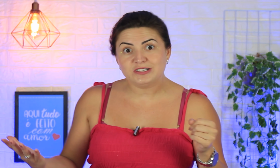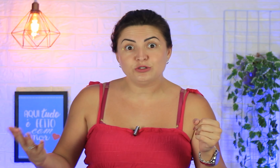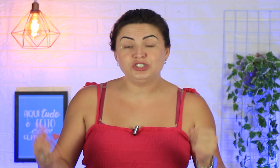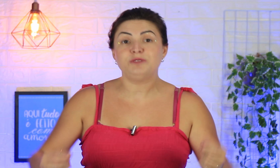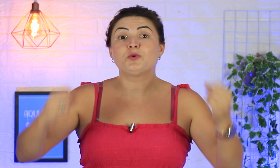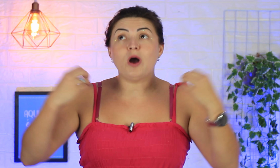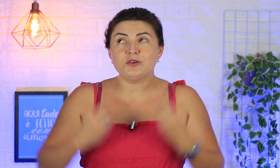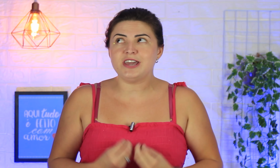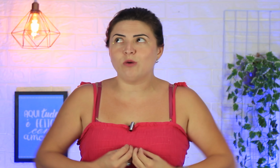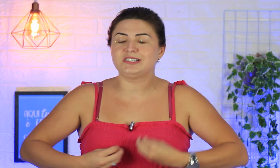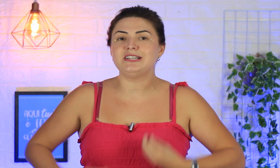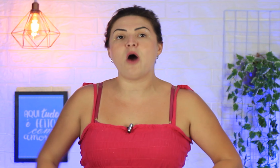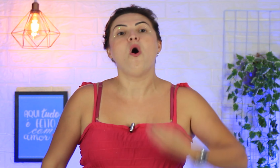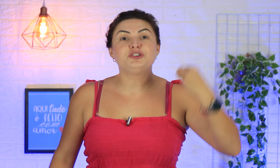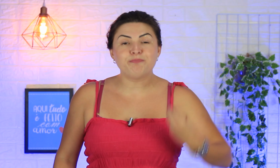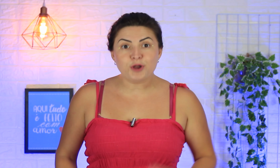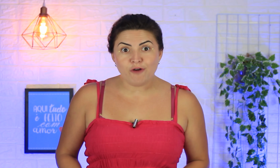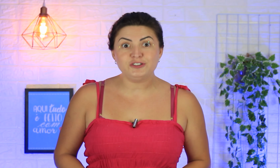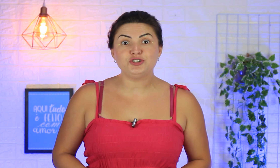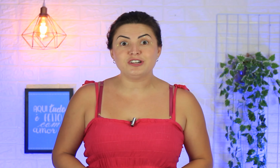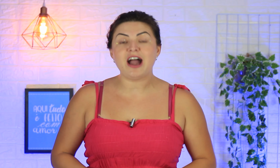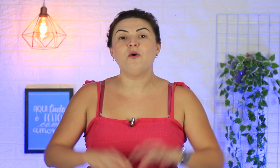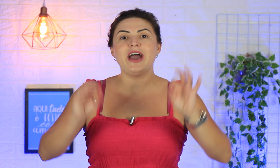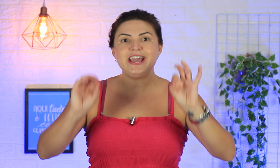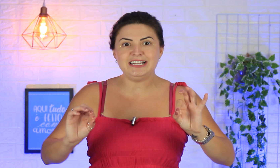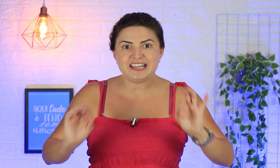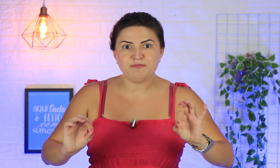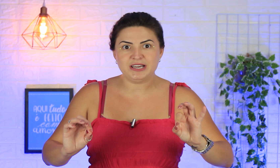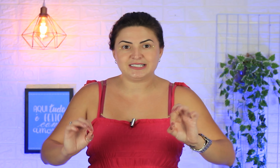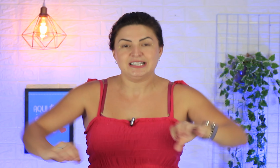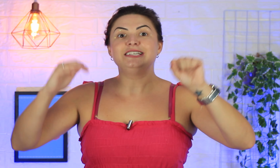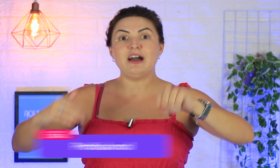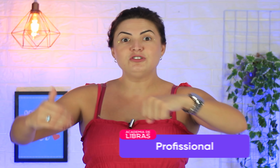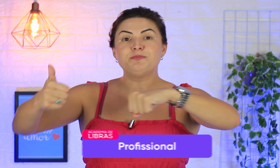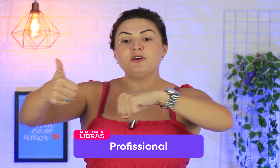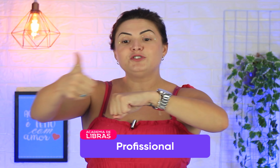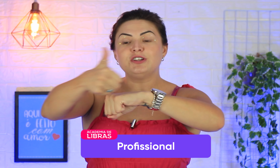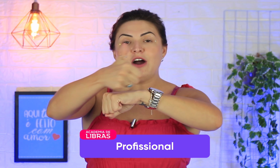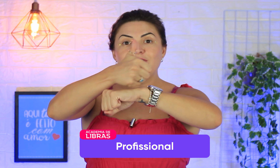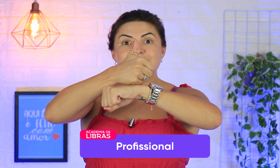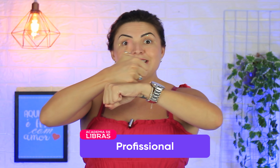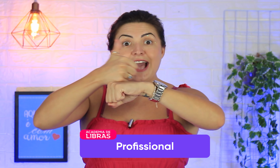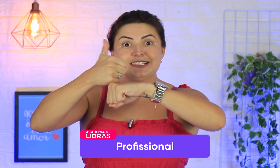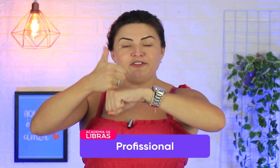coisa do tipo qual que é o sinal de profissional em Libras sinal de profissional vai ser dessa